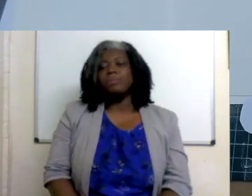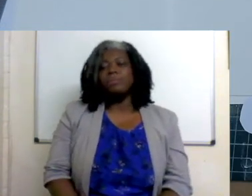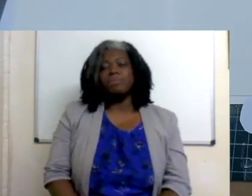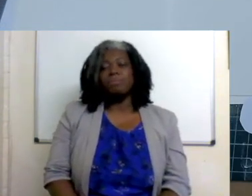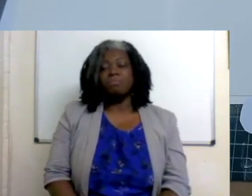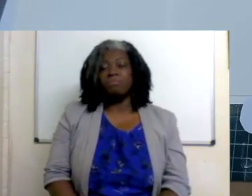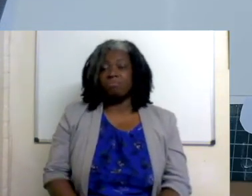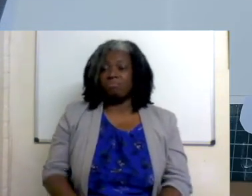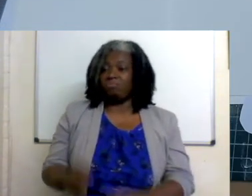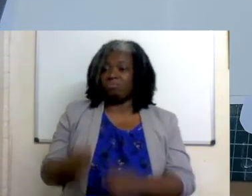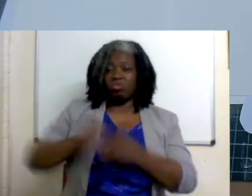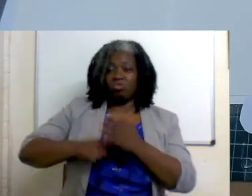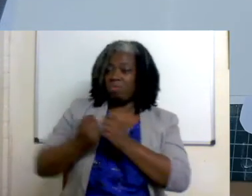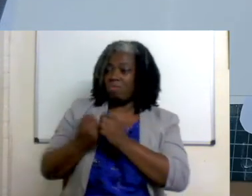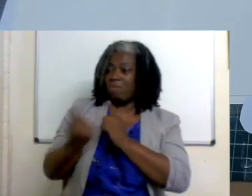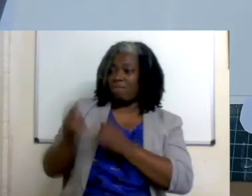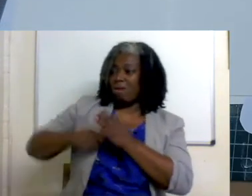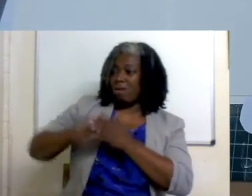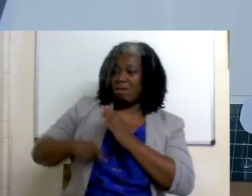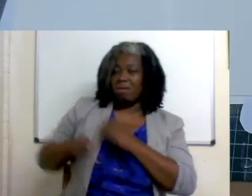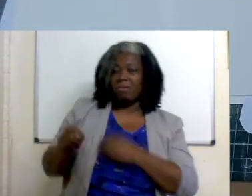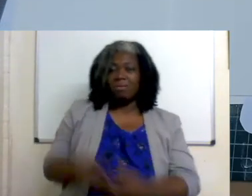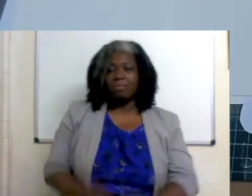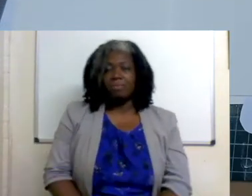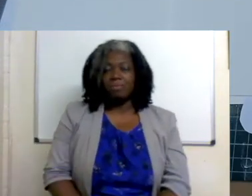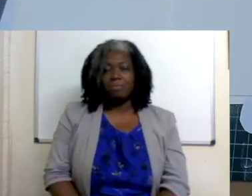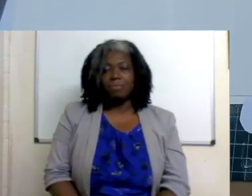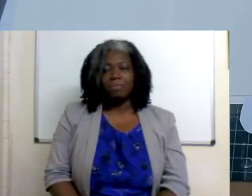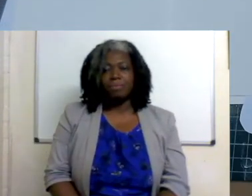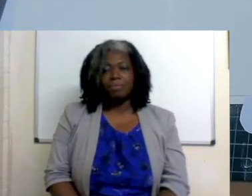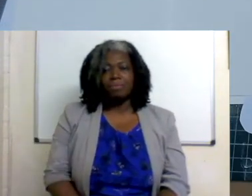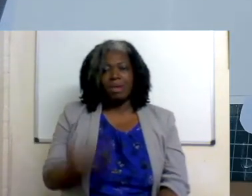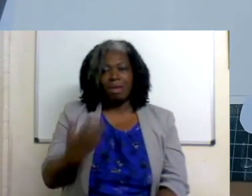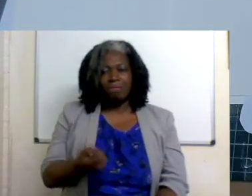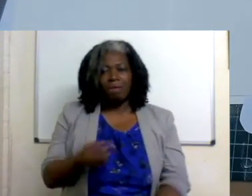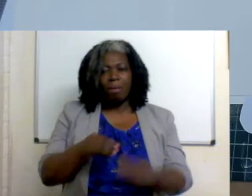jako paleta na konci. Tak, tyto jsou z meho lokalniho obchodu. Mam taky